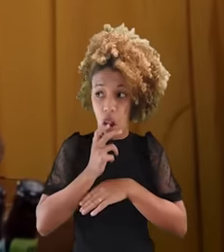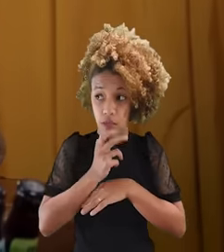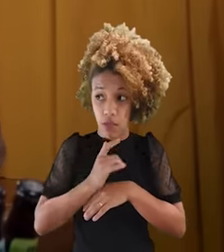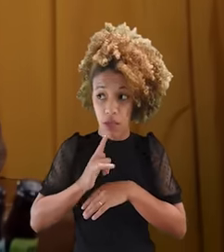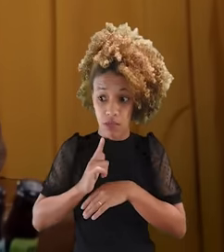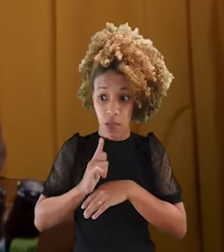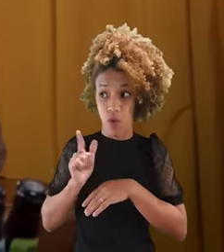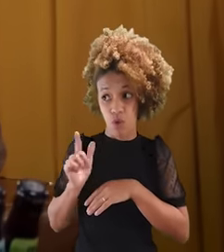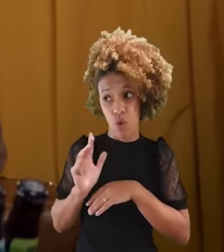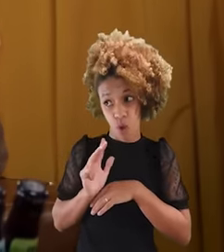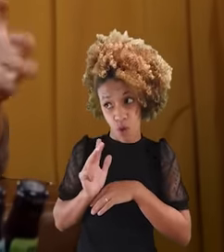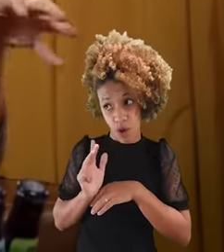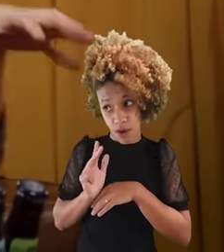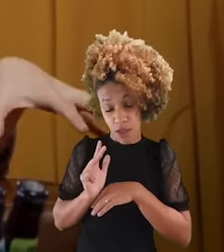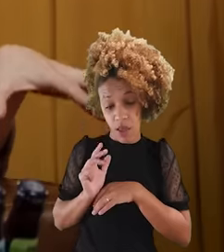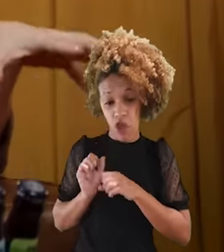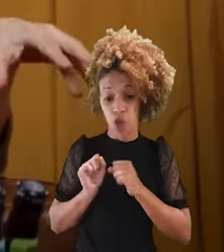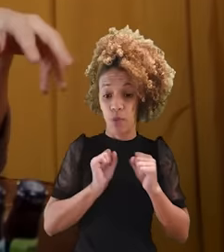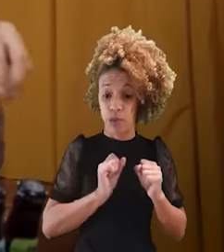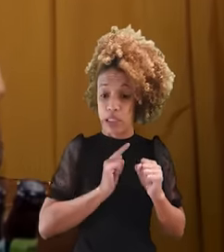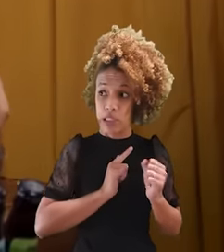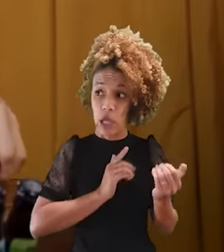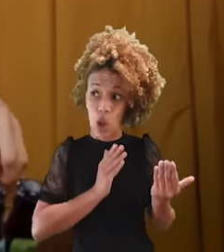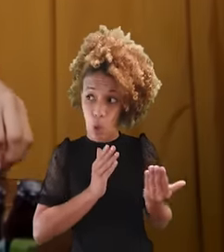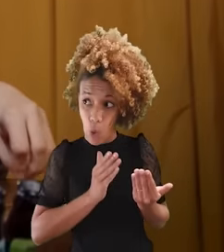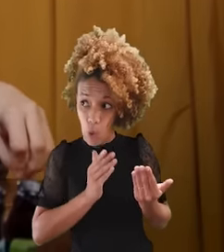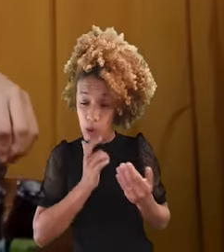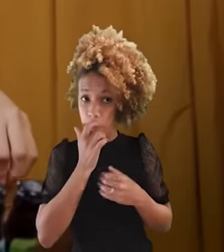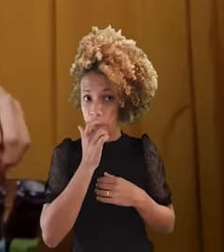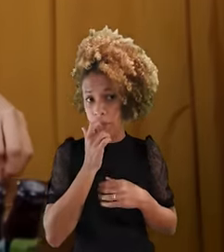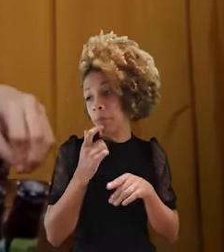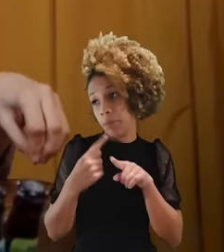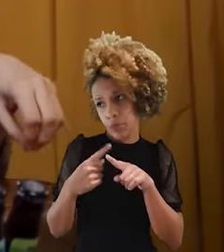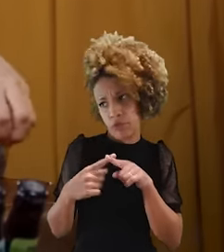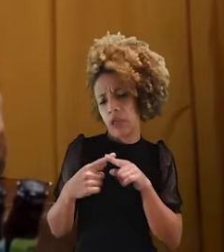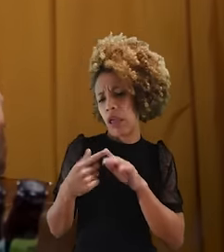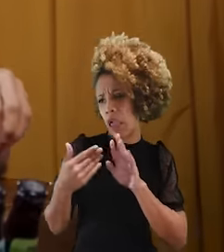o Lula sim e do poder que ele tem hoje em dia porque ele é um grande expoente das autoridades